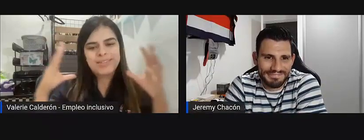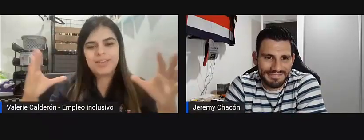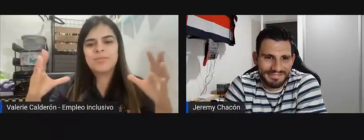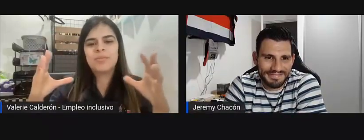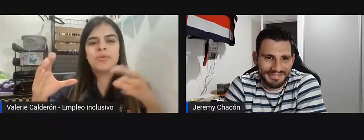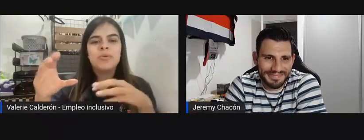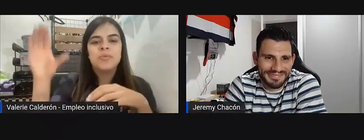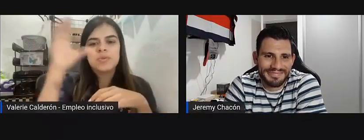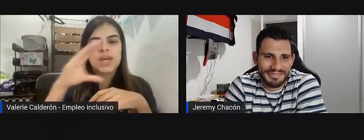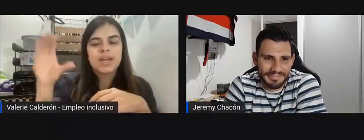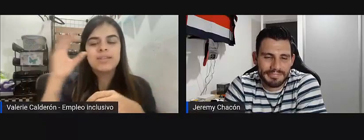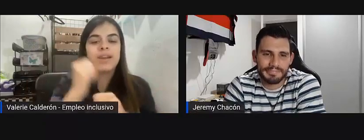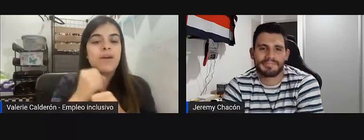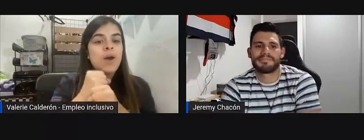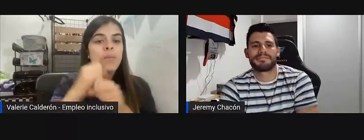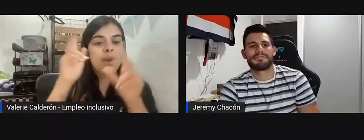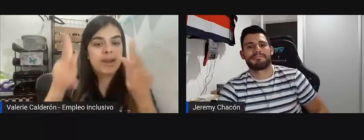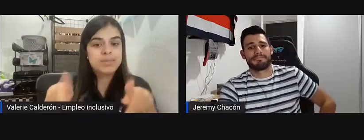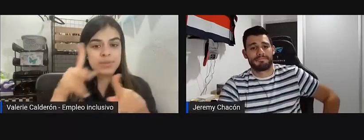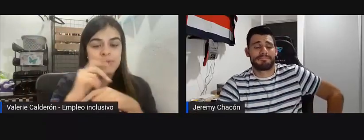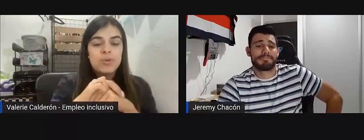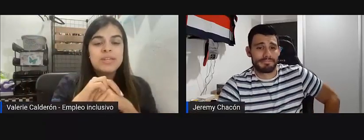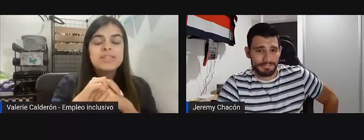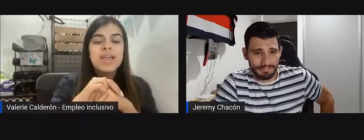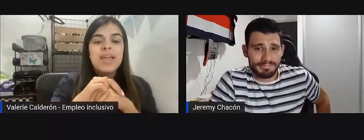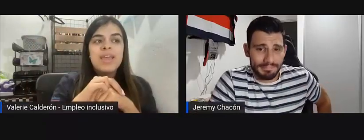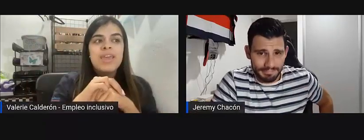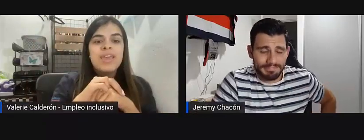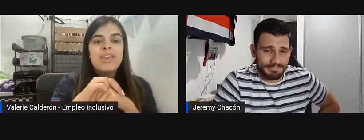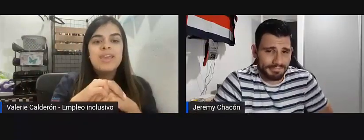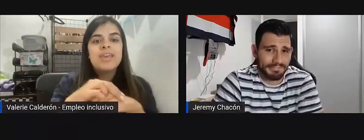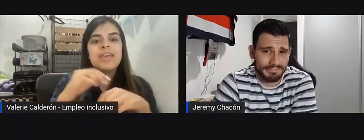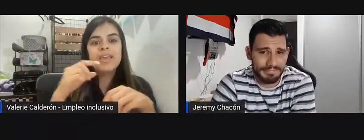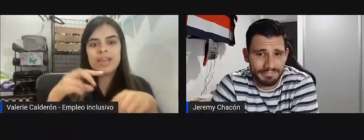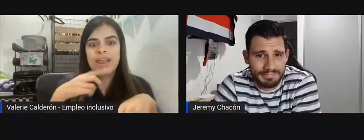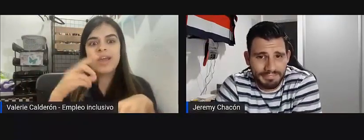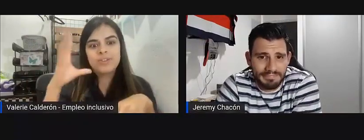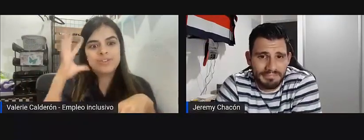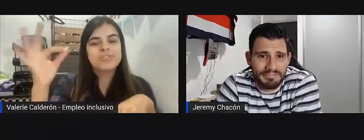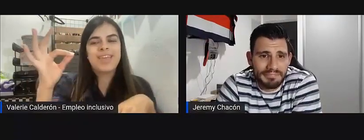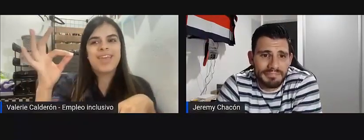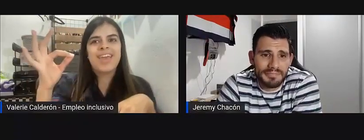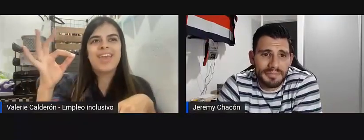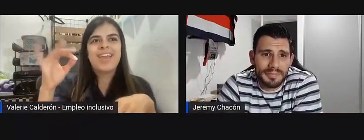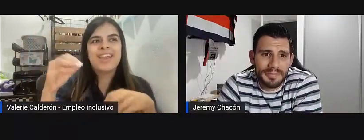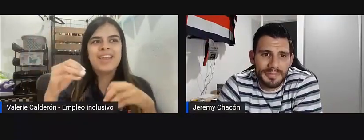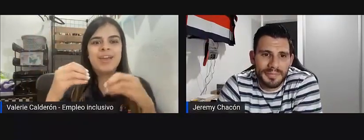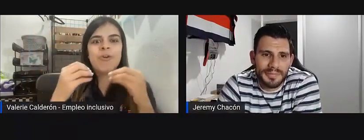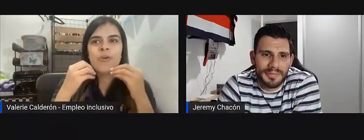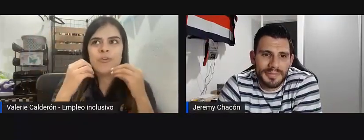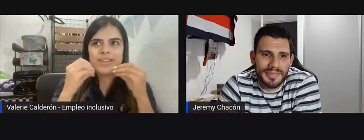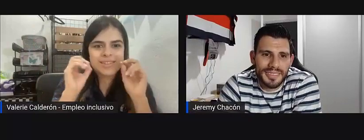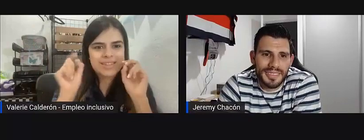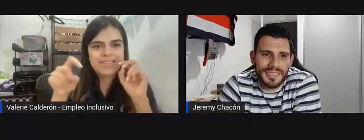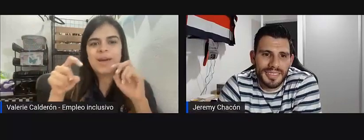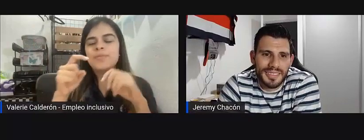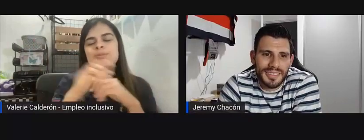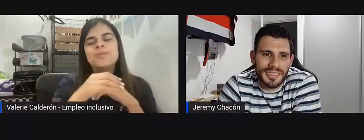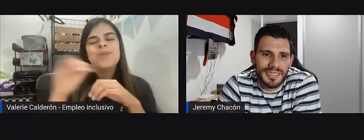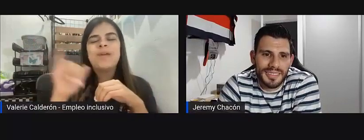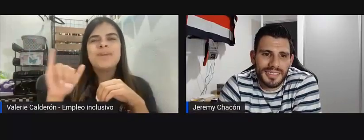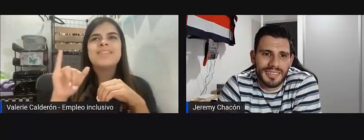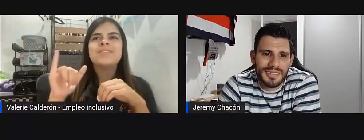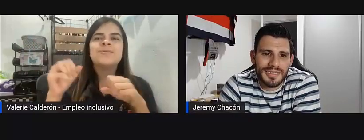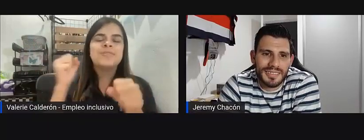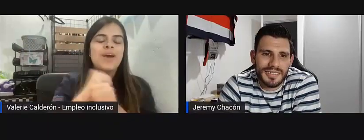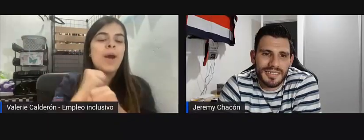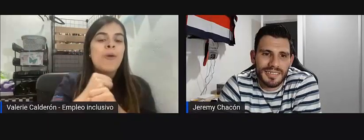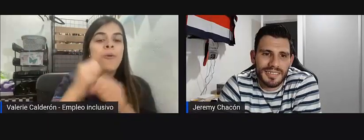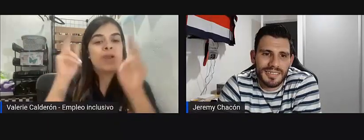por buscar trabajo para las personas y créannos que necesitamos no solamente es un trabajo con